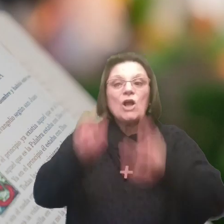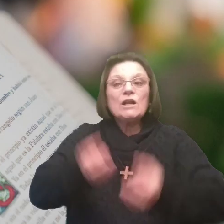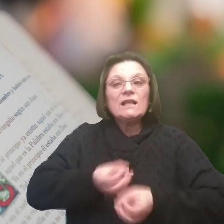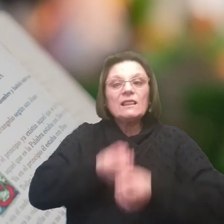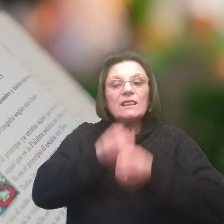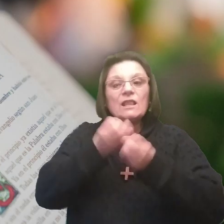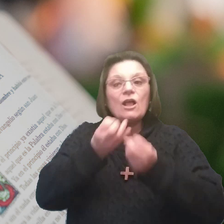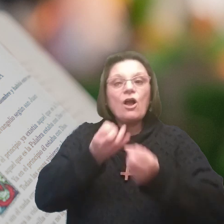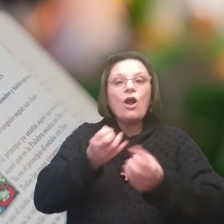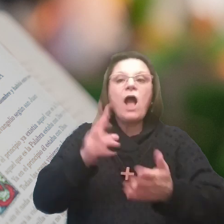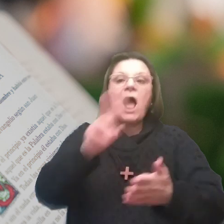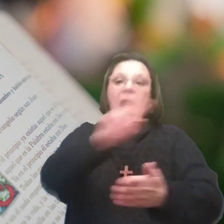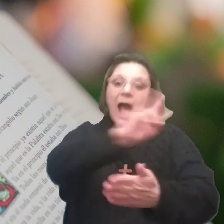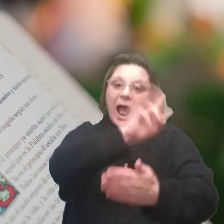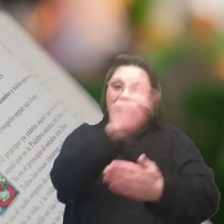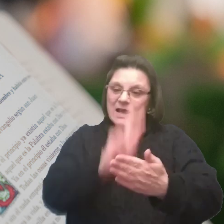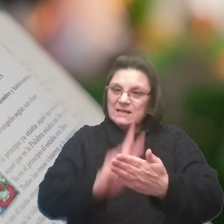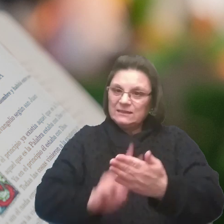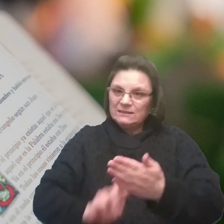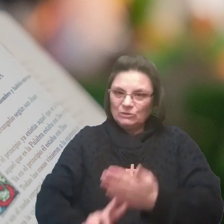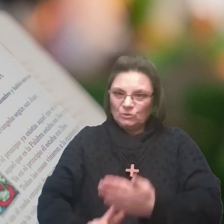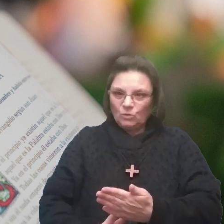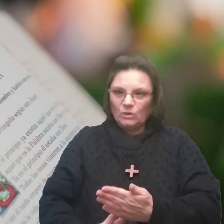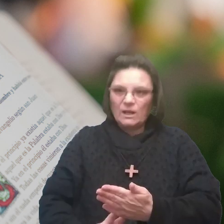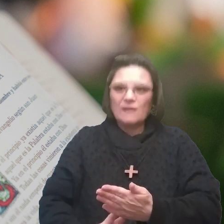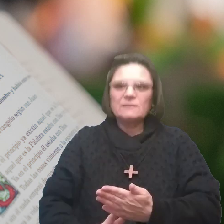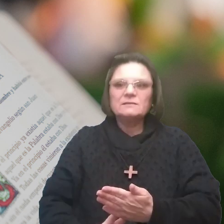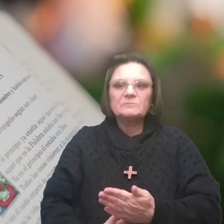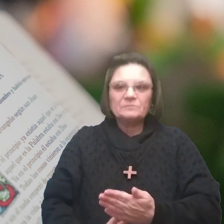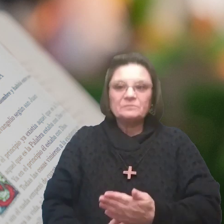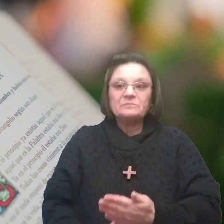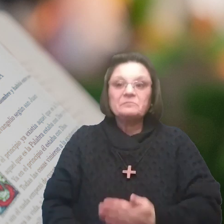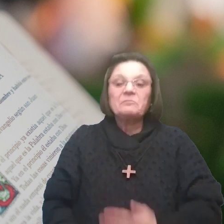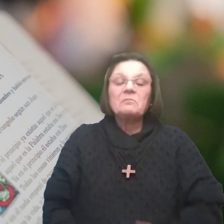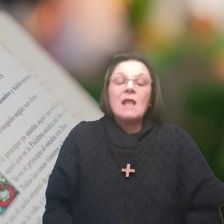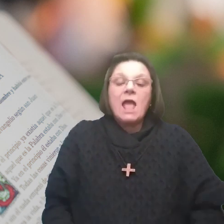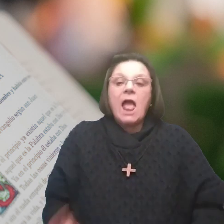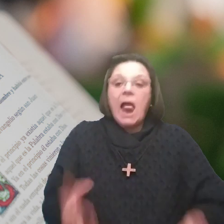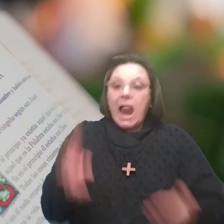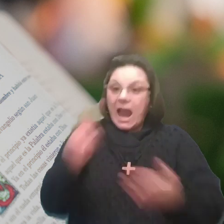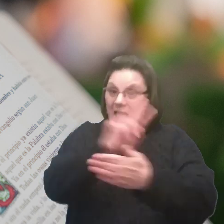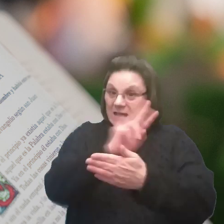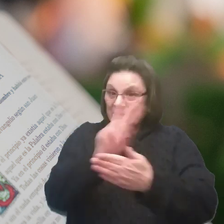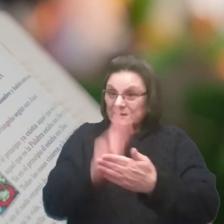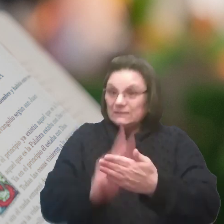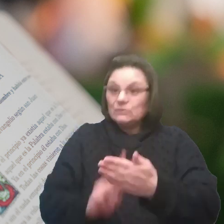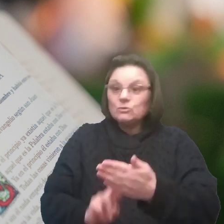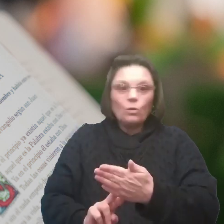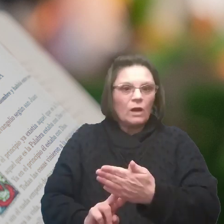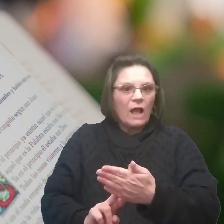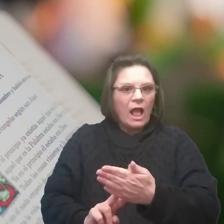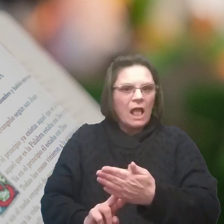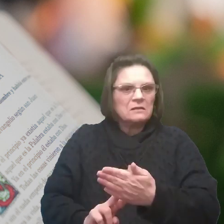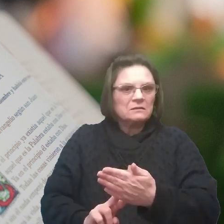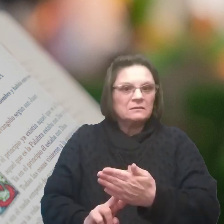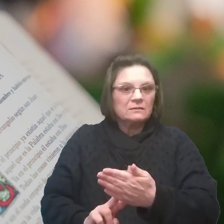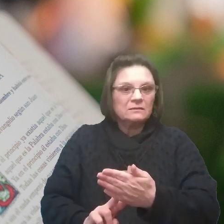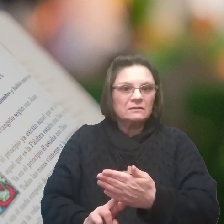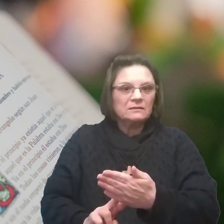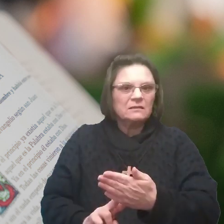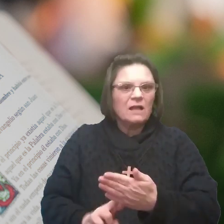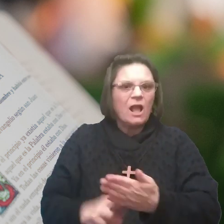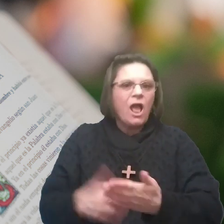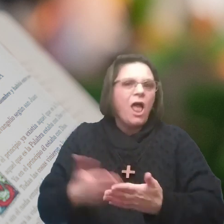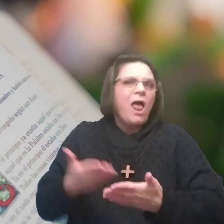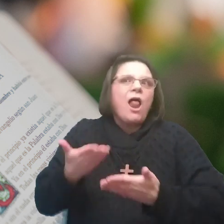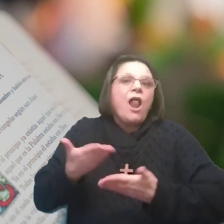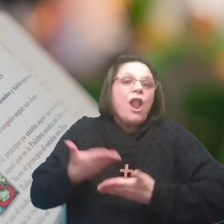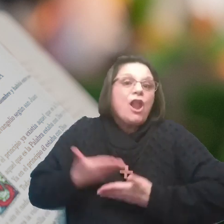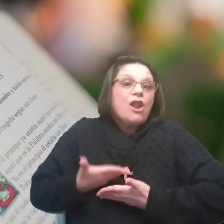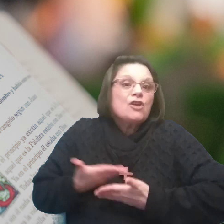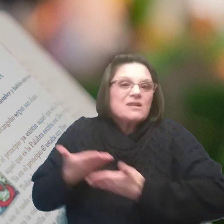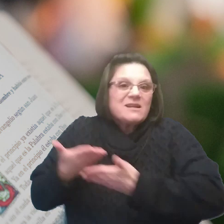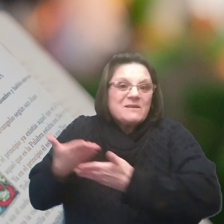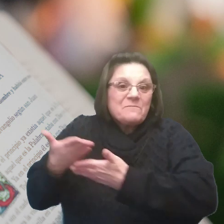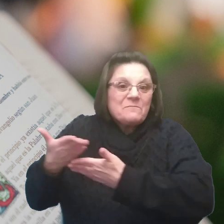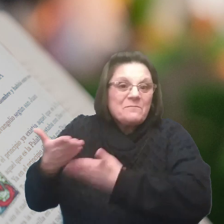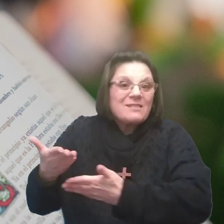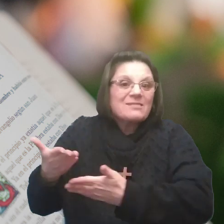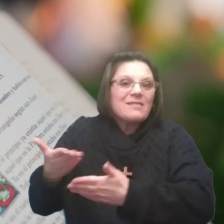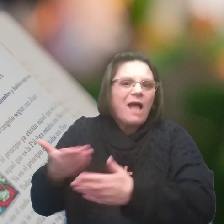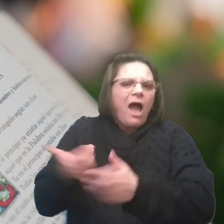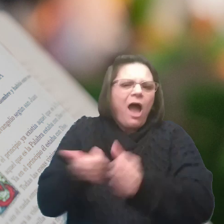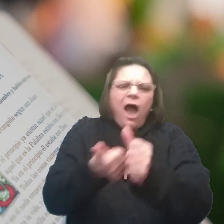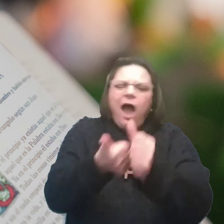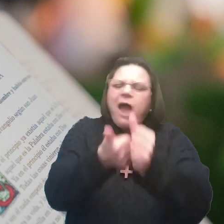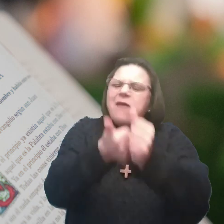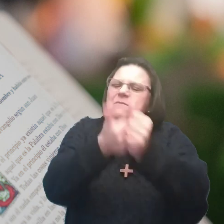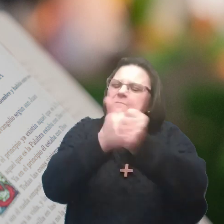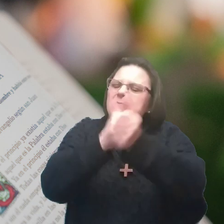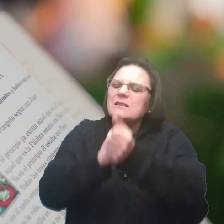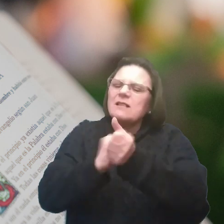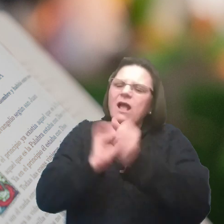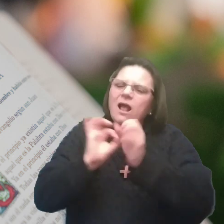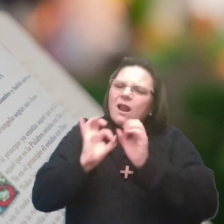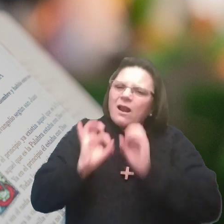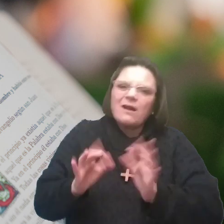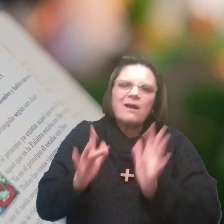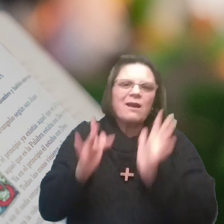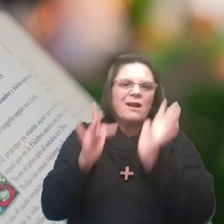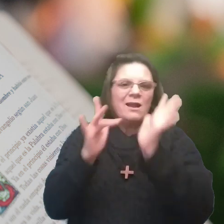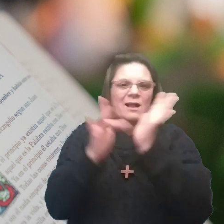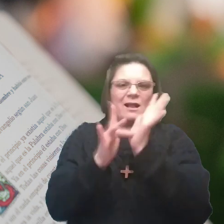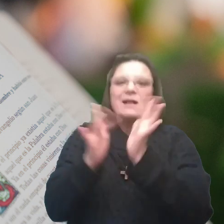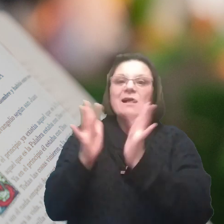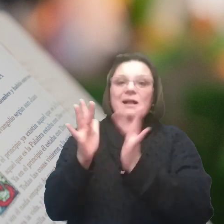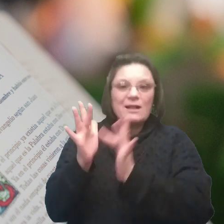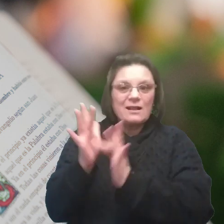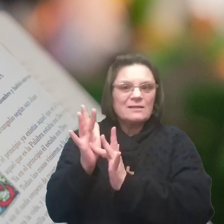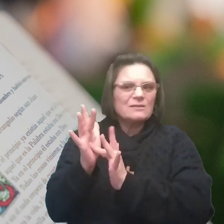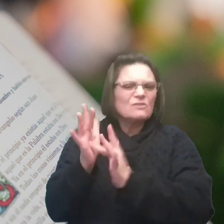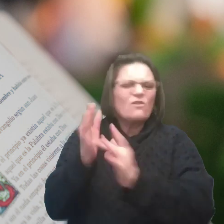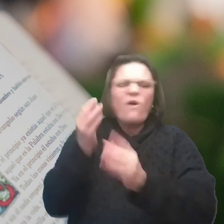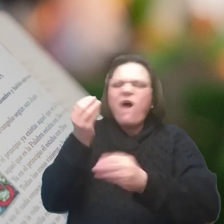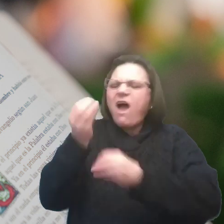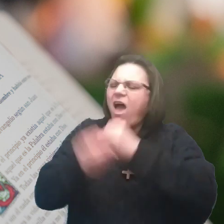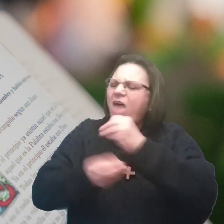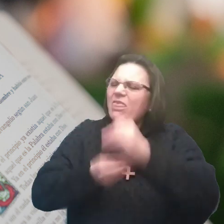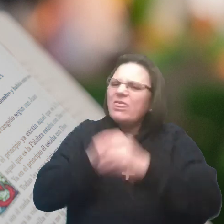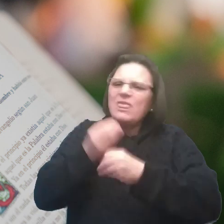MONICIÓN A LAS LECTURAS Las lecturas nos invitan a imitar a Cristo